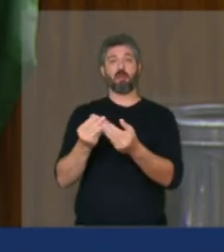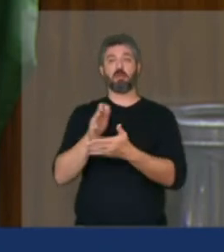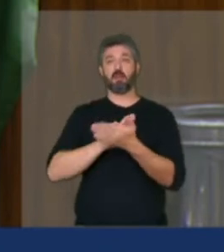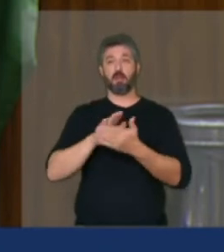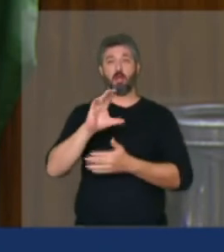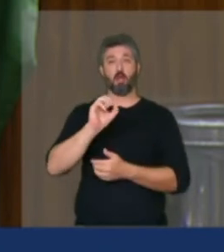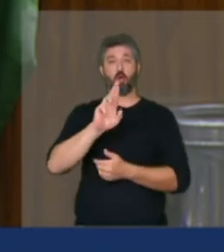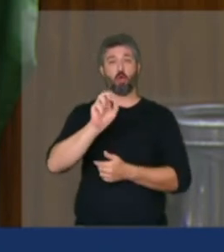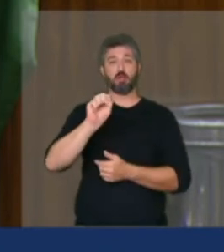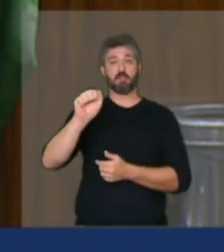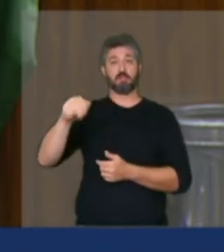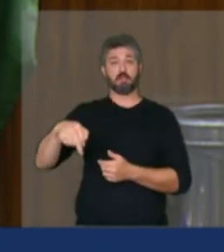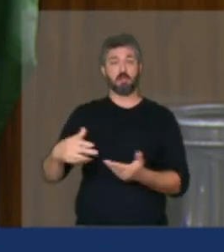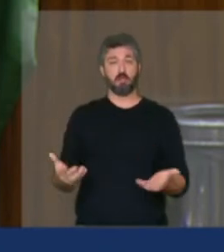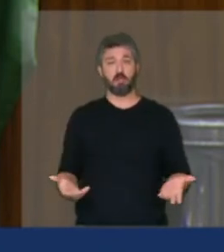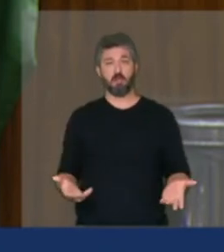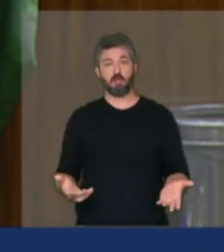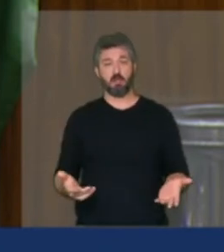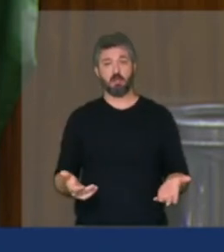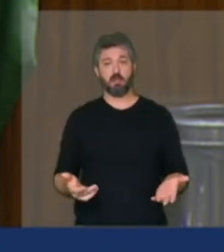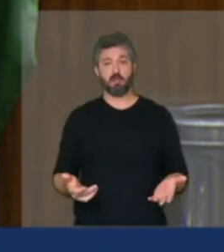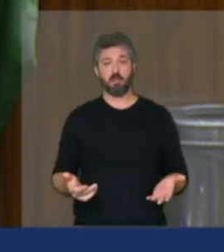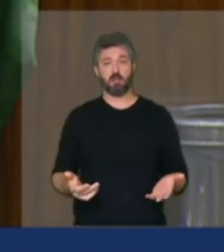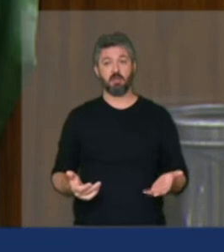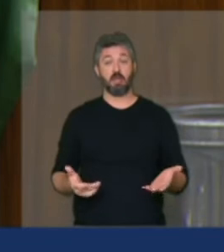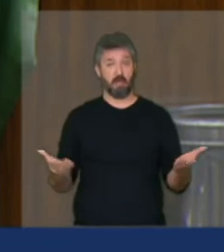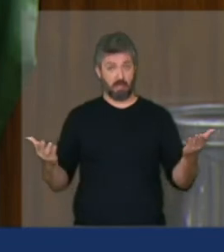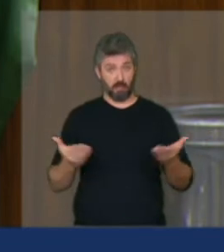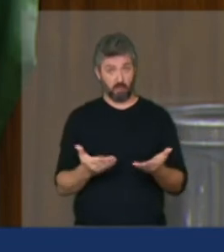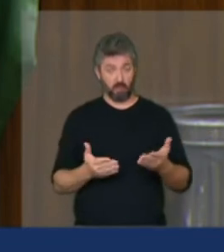GRANDE DO SUL. E AGORA, CHEGOU A MANDAR UM PROJETO PARA A ASSEMBLEIA LEGISLATIVA DO RIO